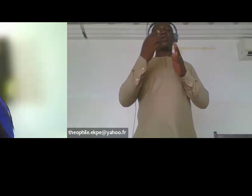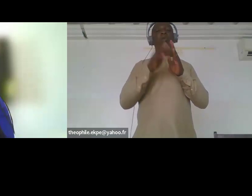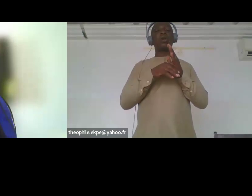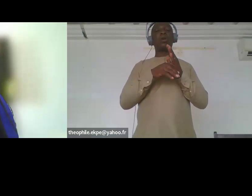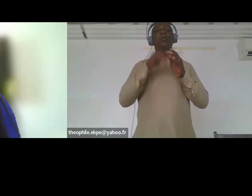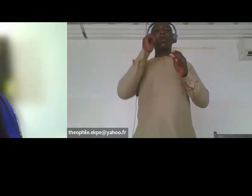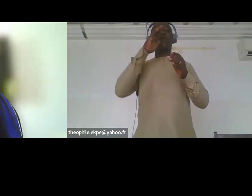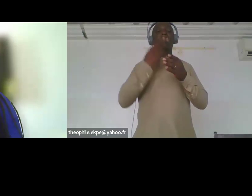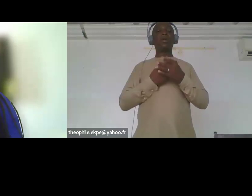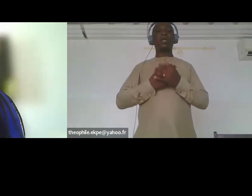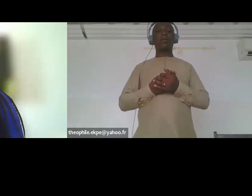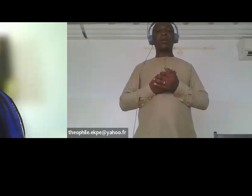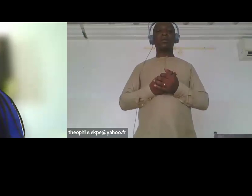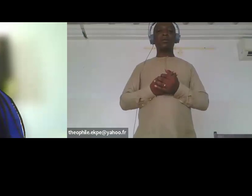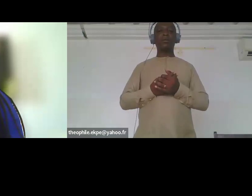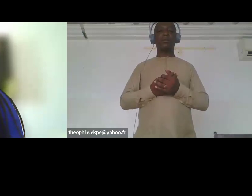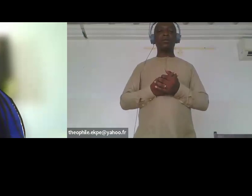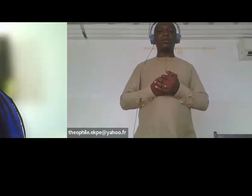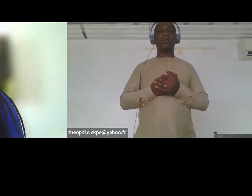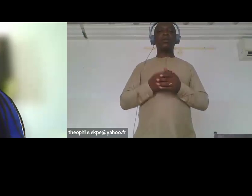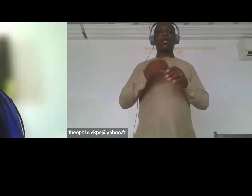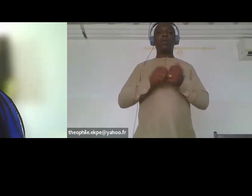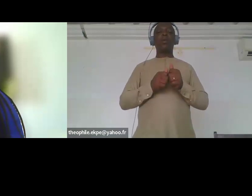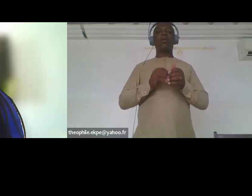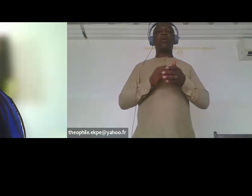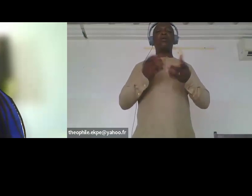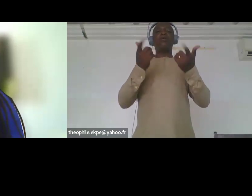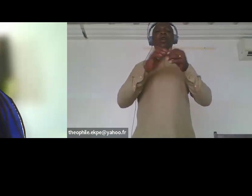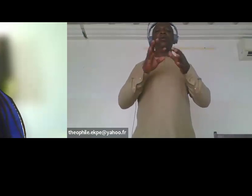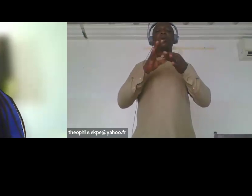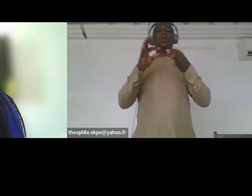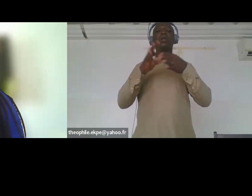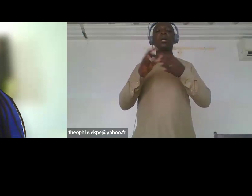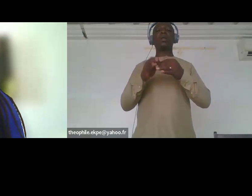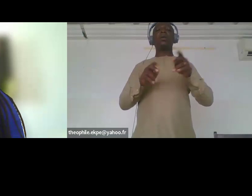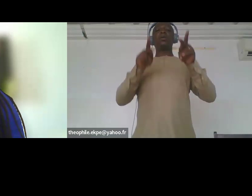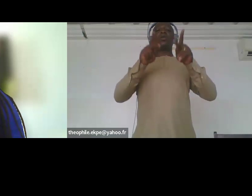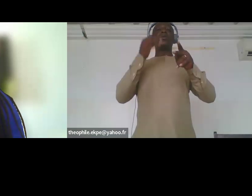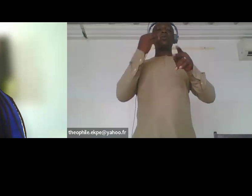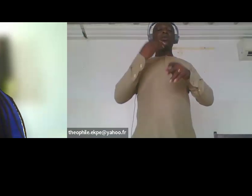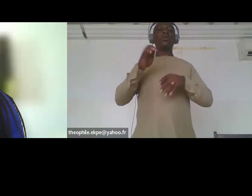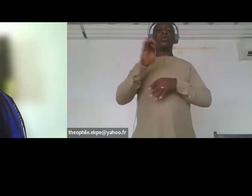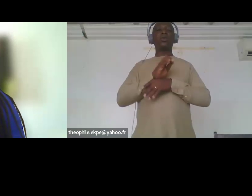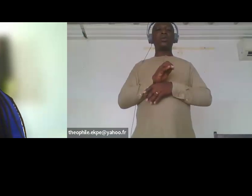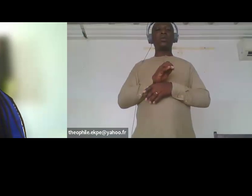handicapées les problèmes qu'on vient de décrire se posent bien sûr notamment ils